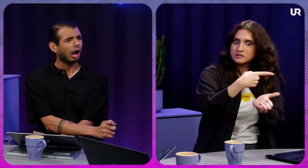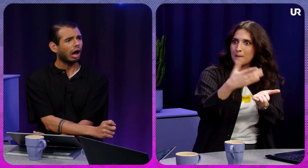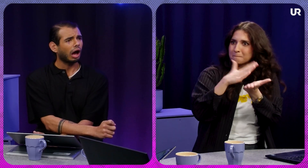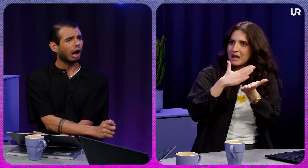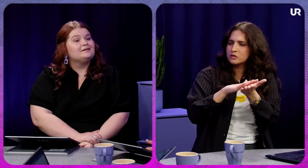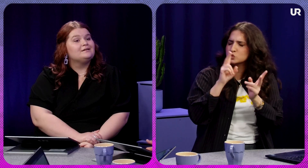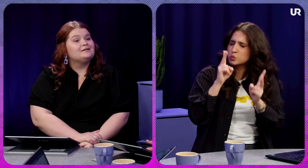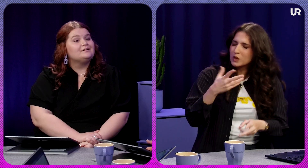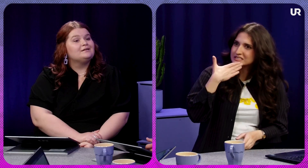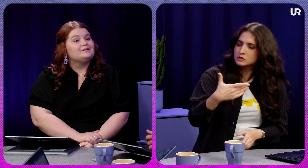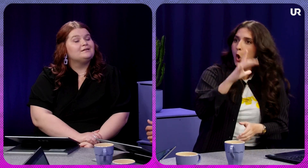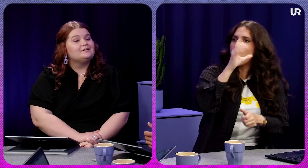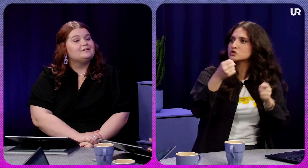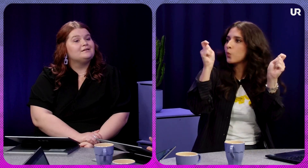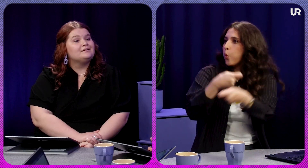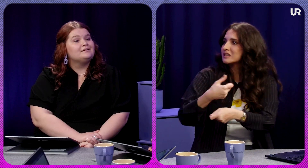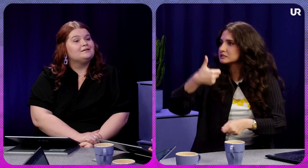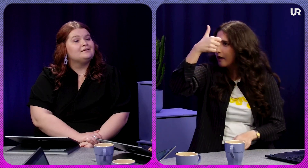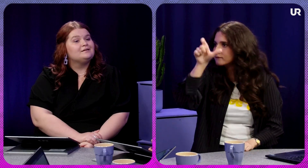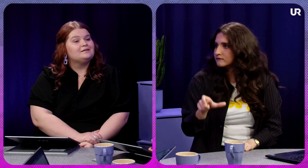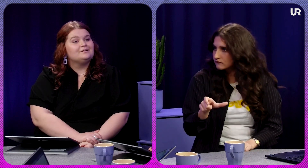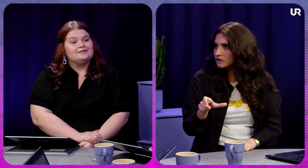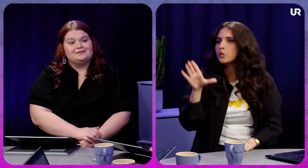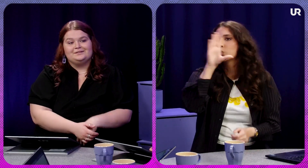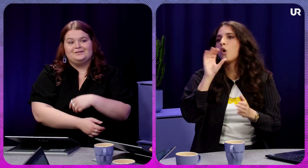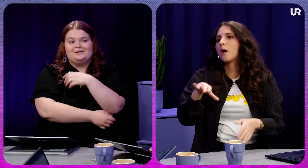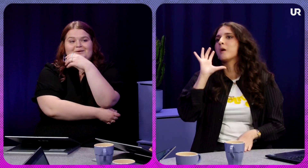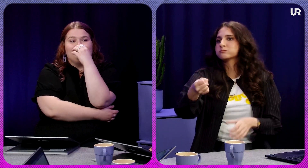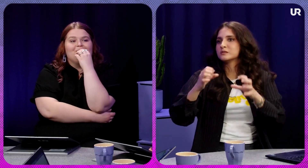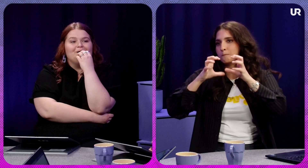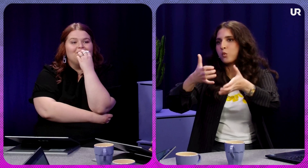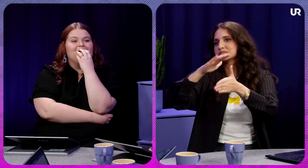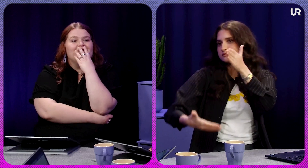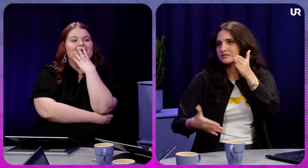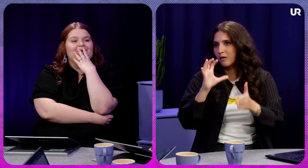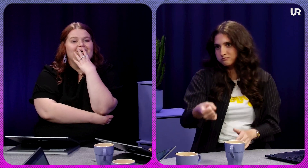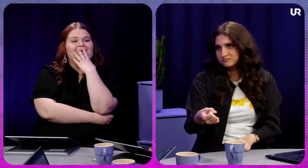TILLS bilderna är så BRA så att de lurar AI-chefen att tro att de är äkta kattbilder. Då har processen slutförts.